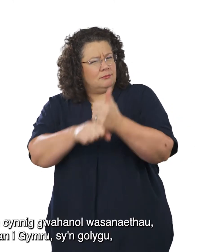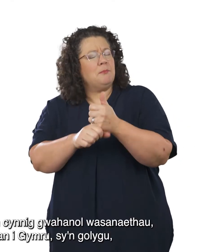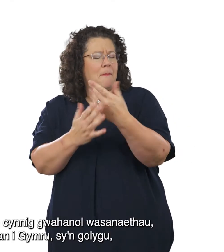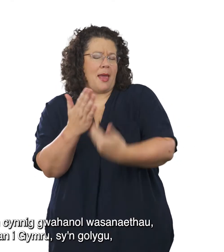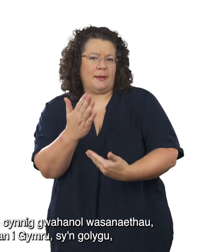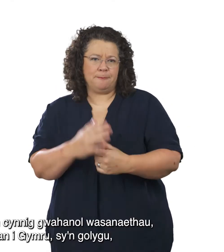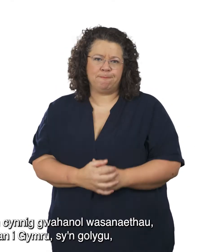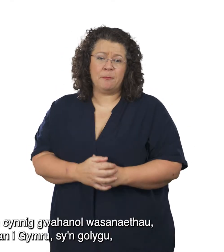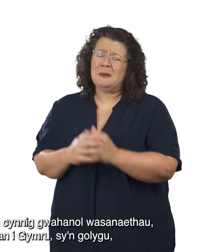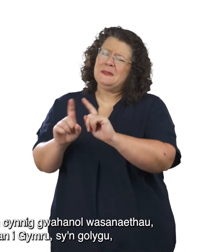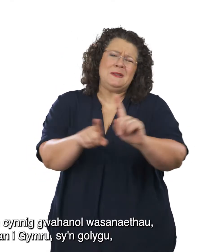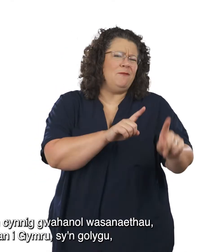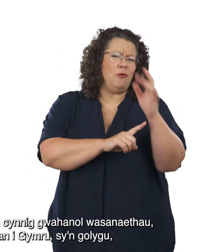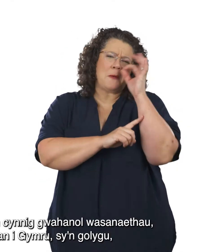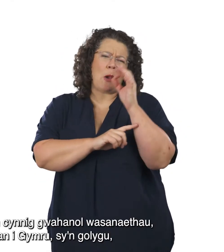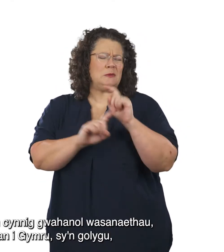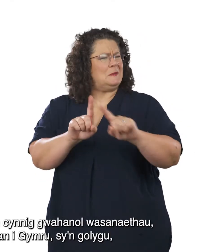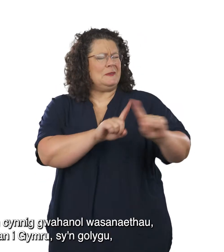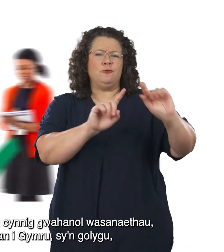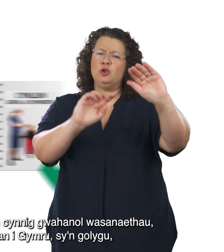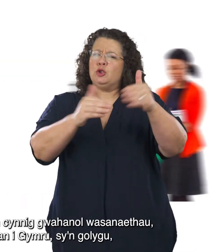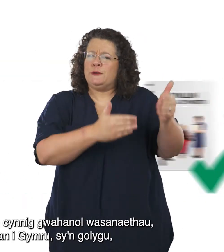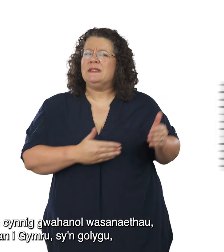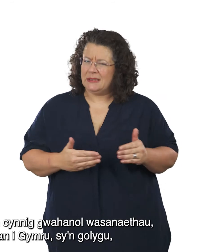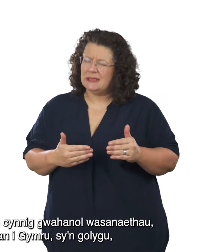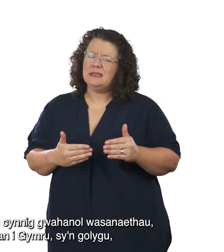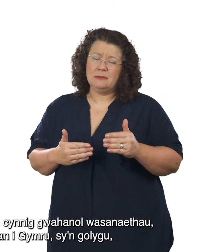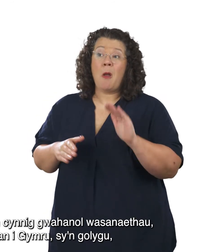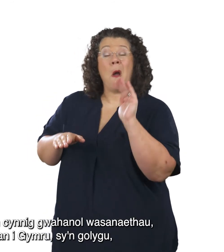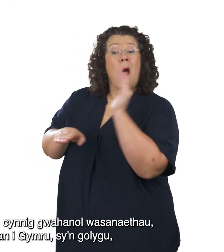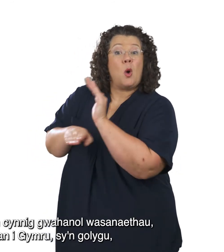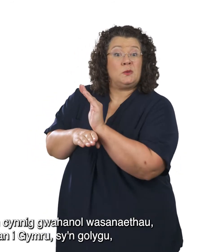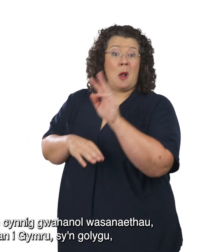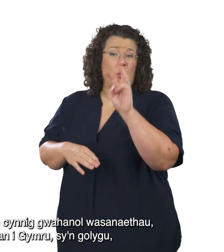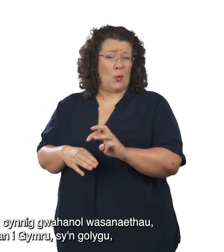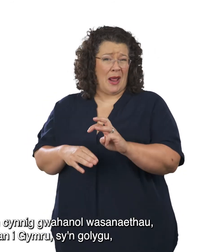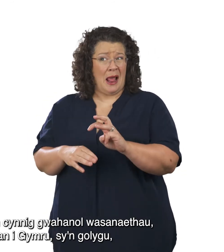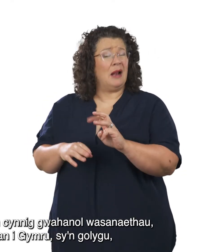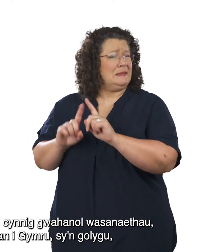Mae gwahanol gynghorau'n cynnig gwahanol wasanaethau, yn enwedig y tu allan i Gymru, sy'n golygu,